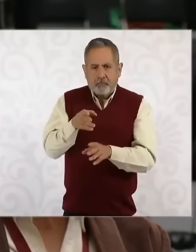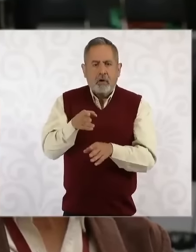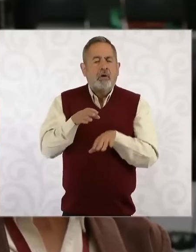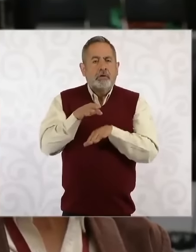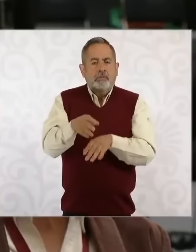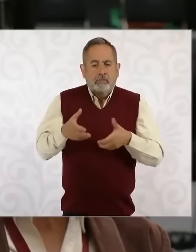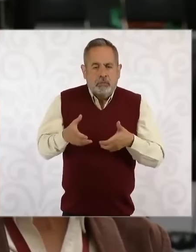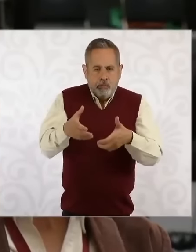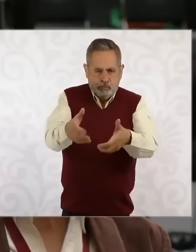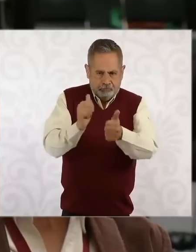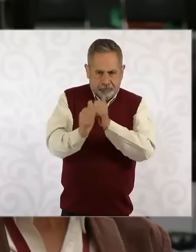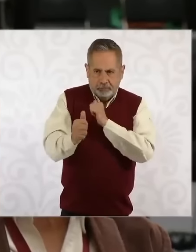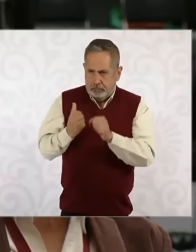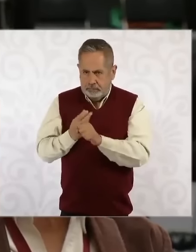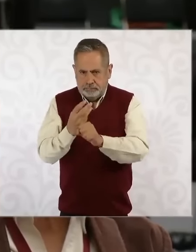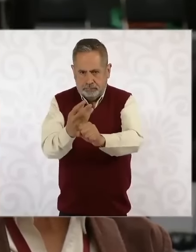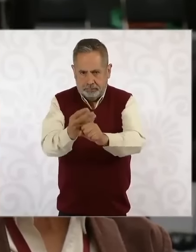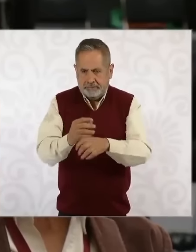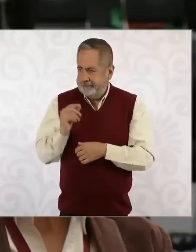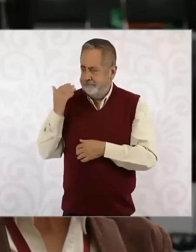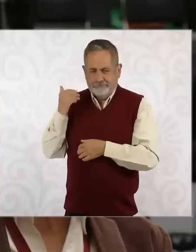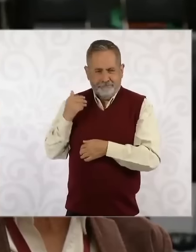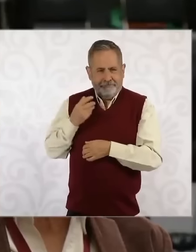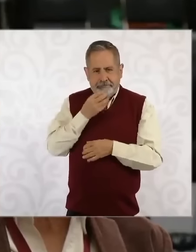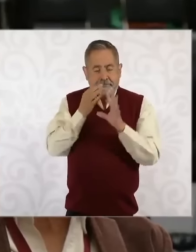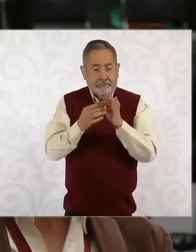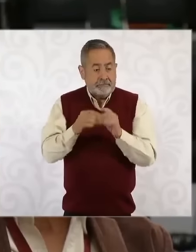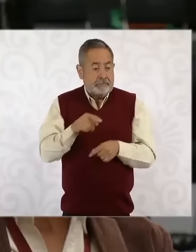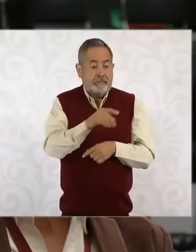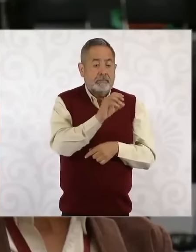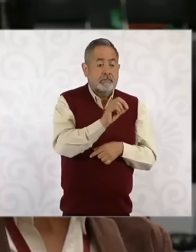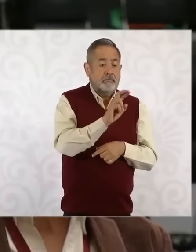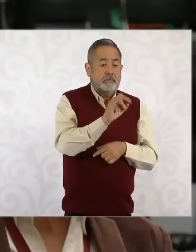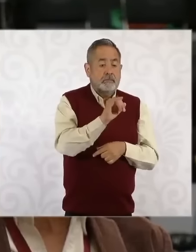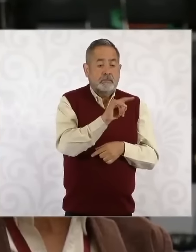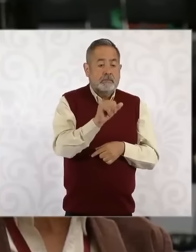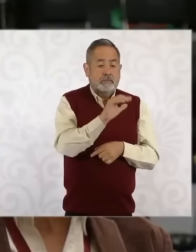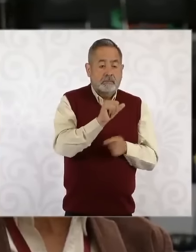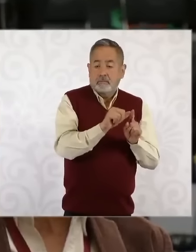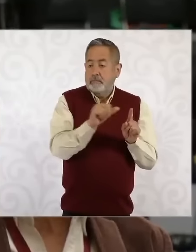Eh, recientemente se confirmó que el proyecto libramiento Orizaba Córdoba no se ejecutaría